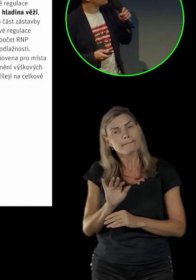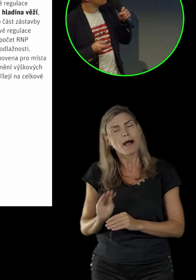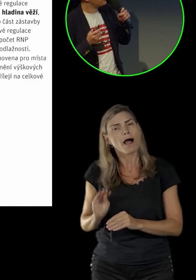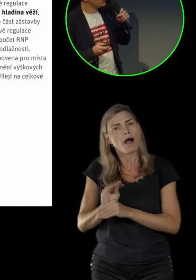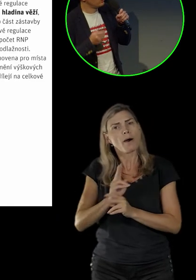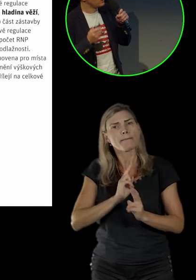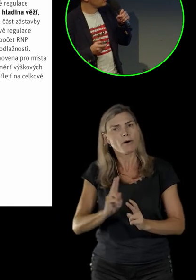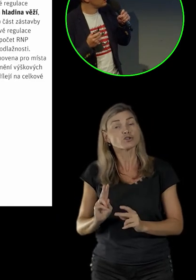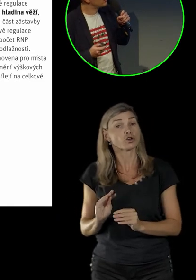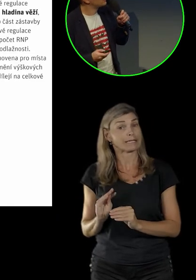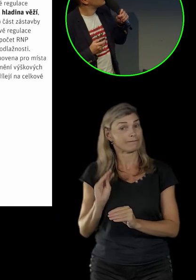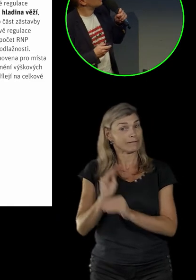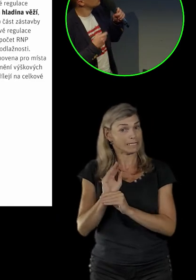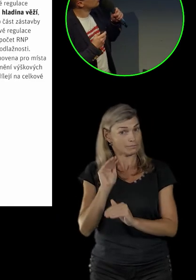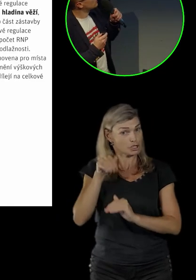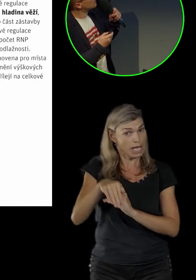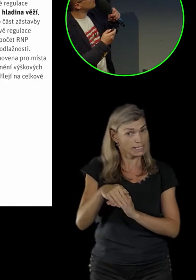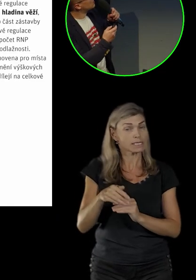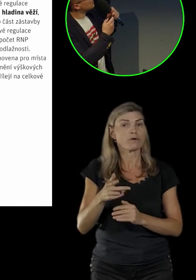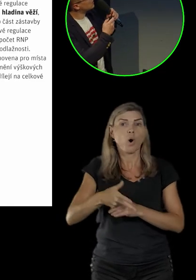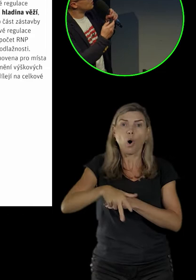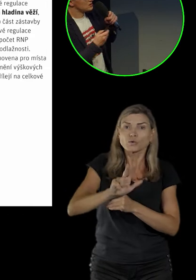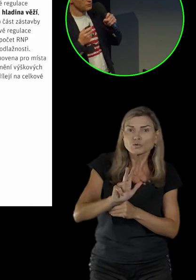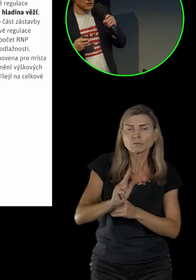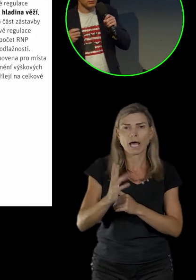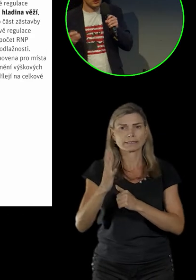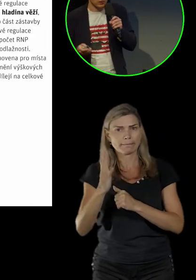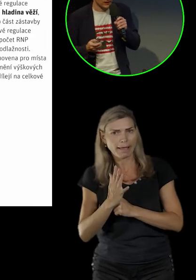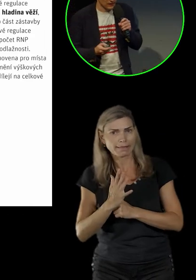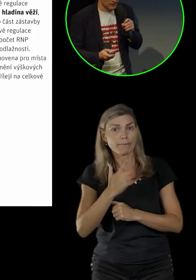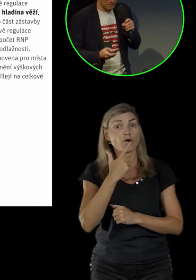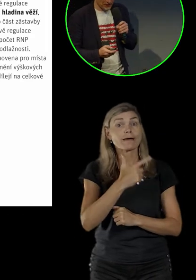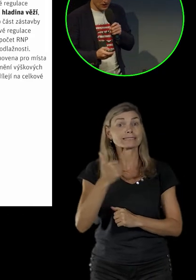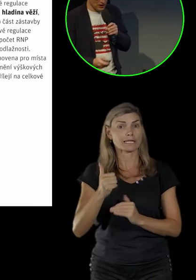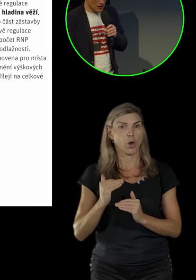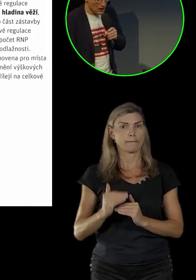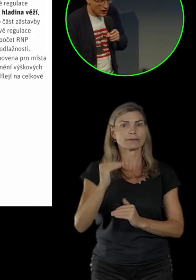postavit vyšší, postavit dominanty. Až 18, 15, 21 pater. Podle toho jak kde.